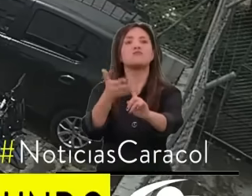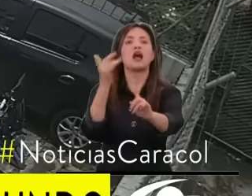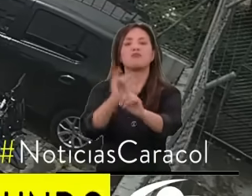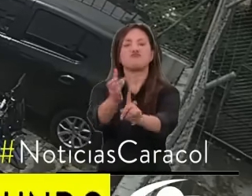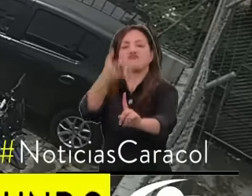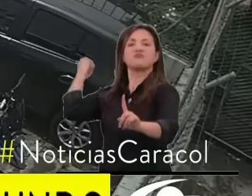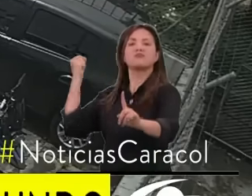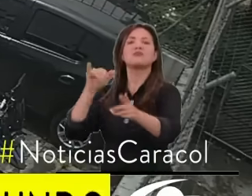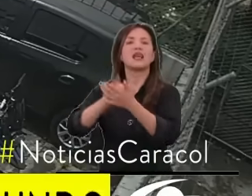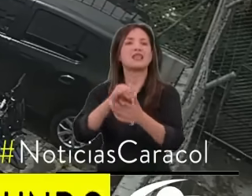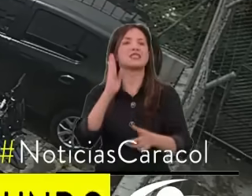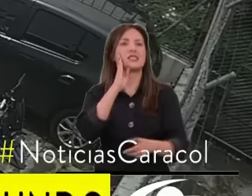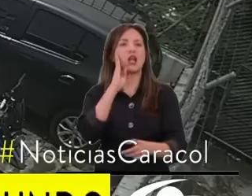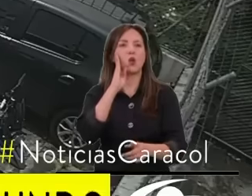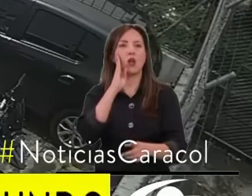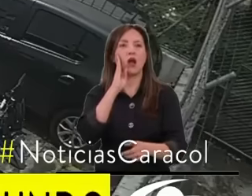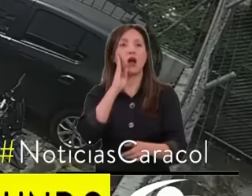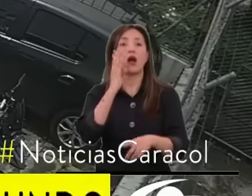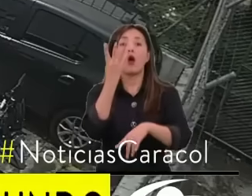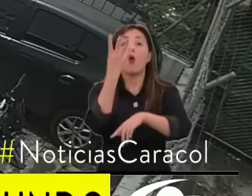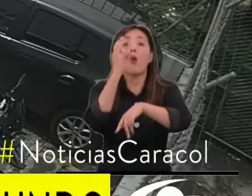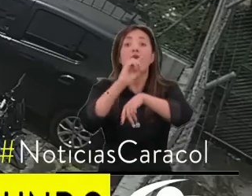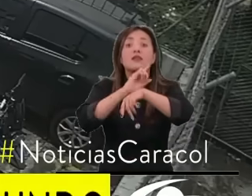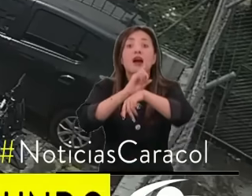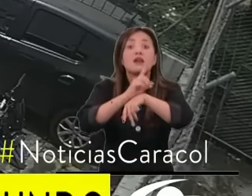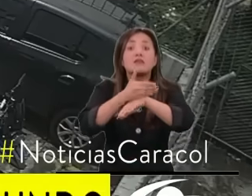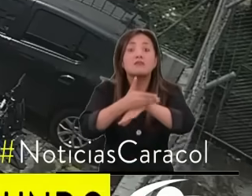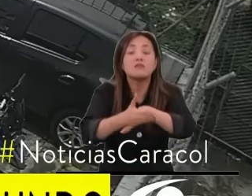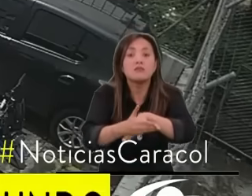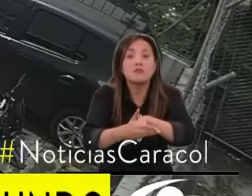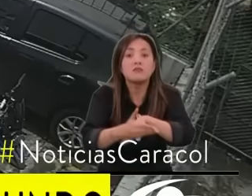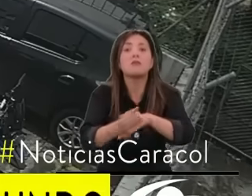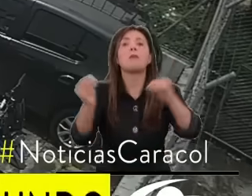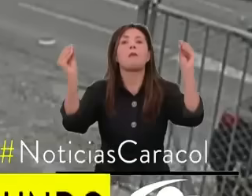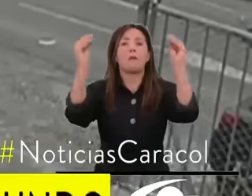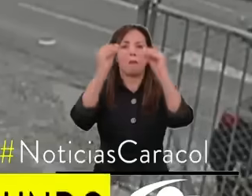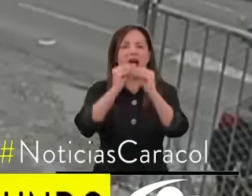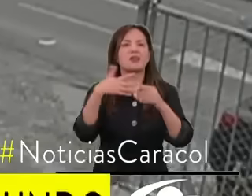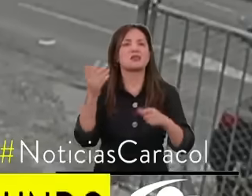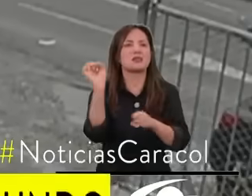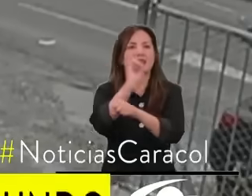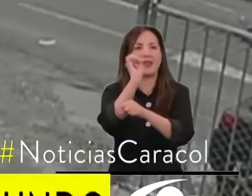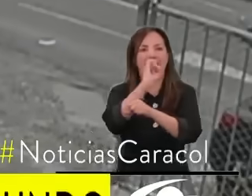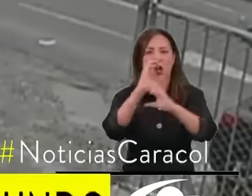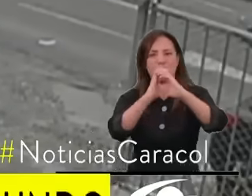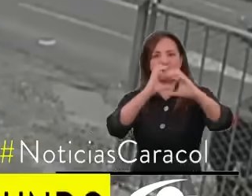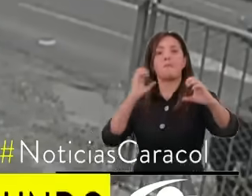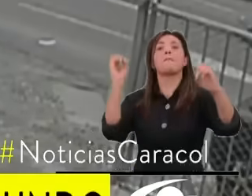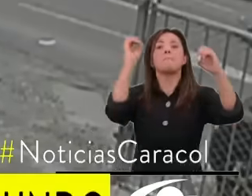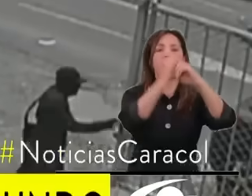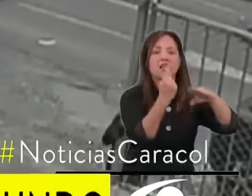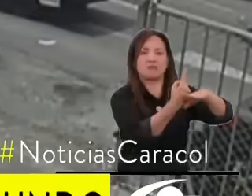fundidora de oro, segundos después este hombre desprevenido parece grabar con su celular y